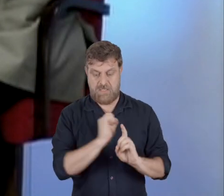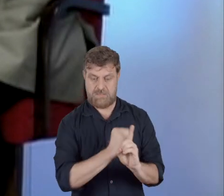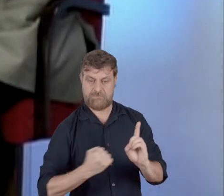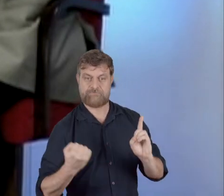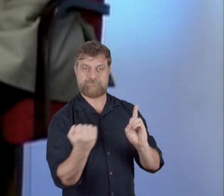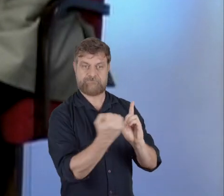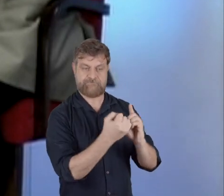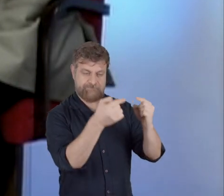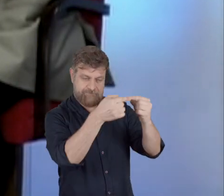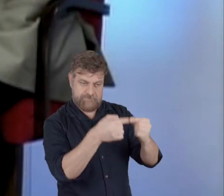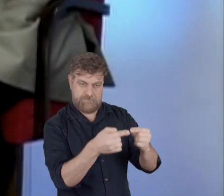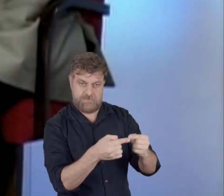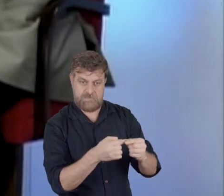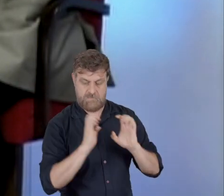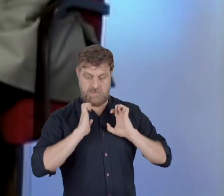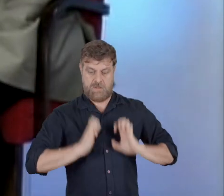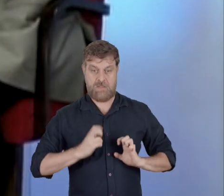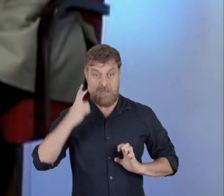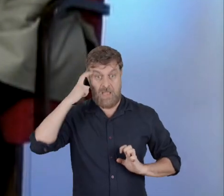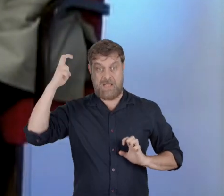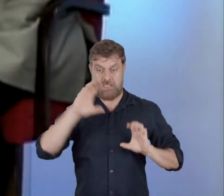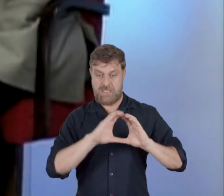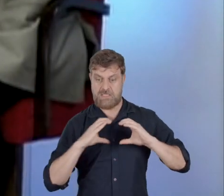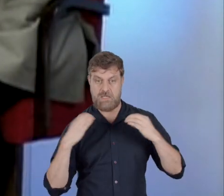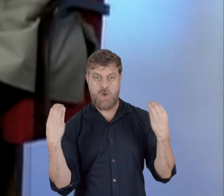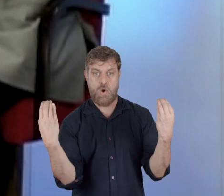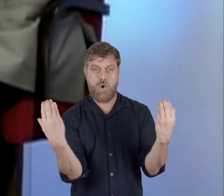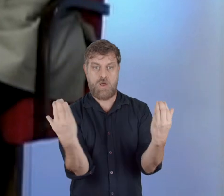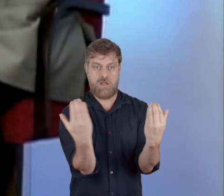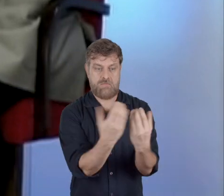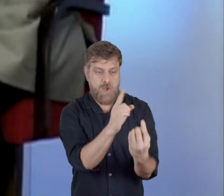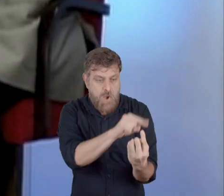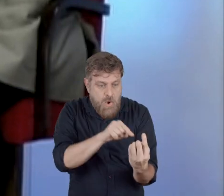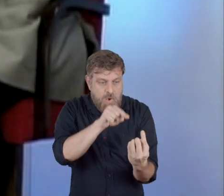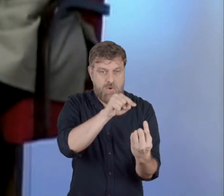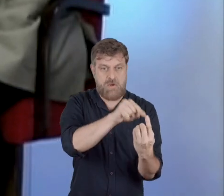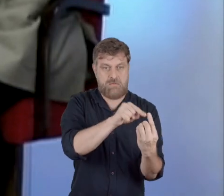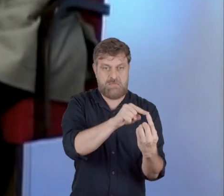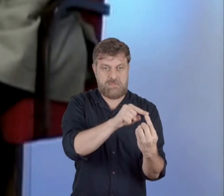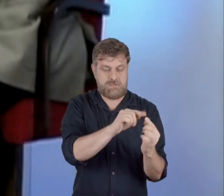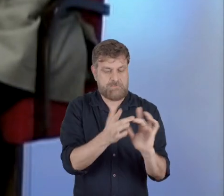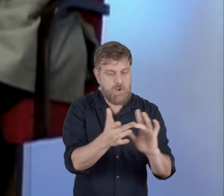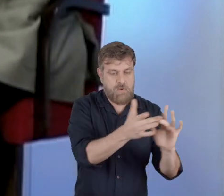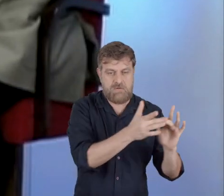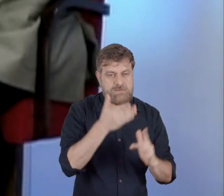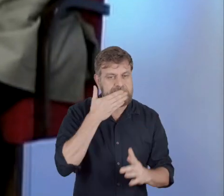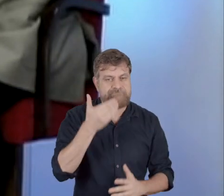a ética é inteligência coletiva que busca a melhor convivência possível.